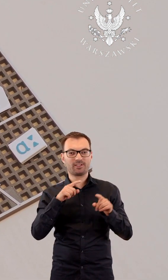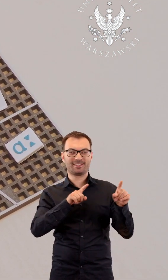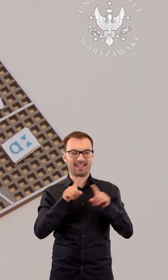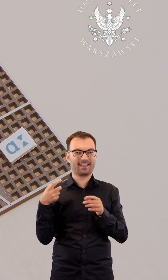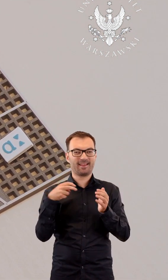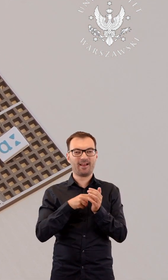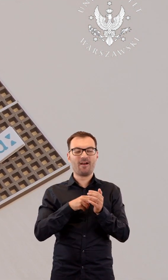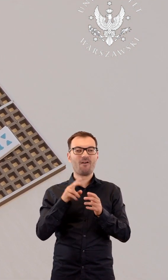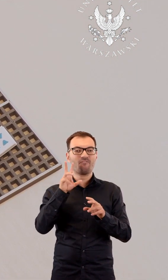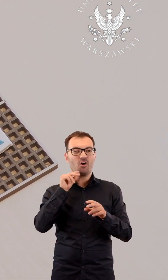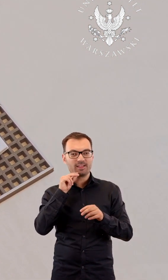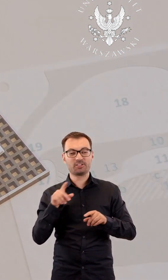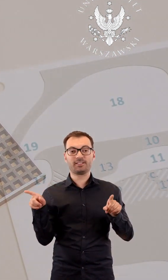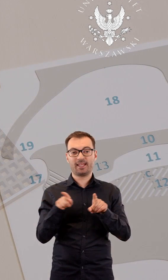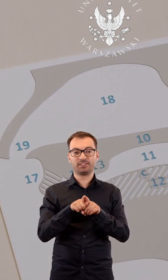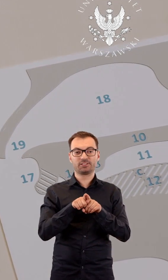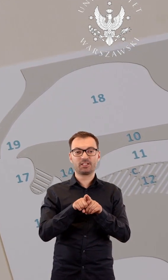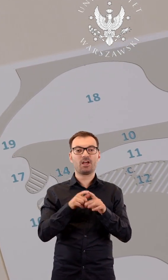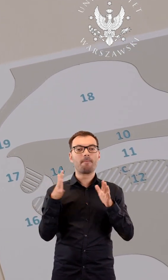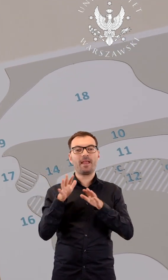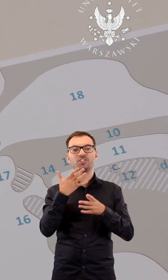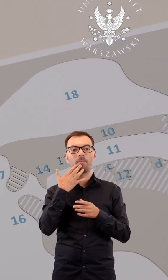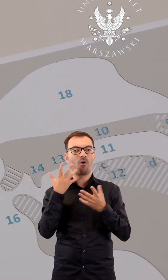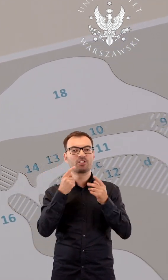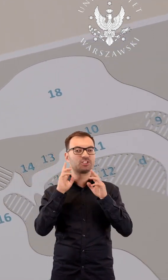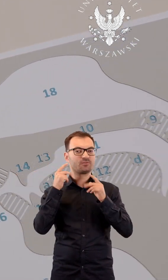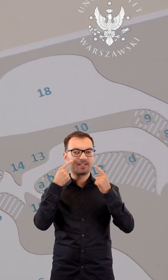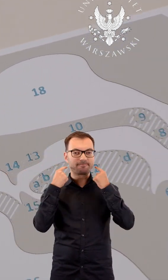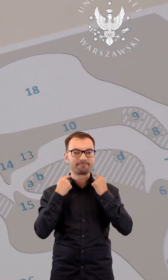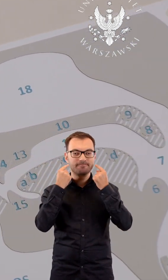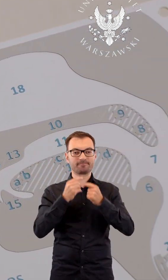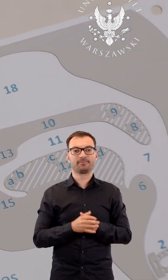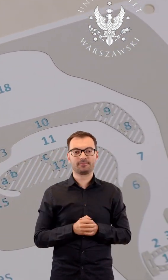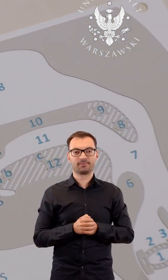i plansze z artykulatorami mowy. Inspiracje do przygotowania tych pomocy